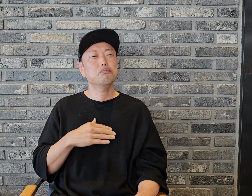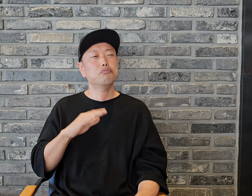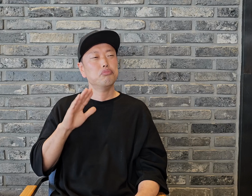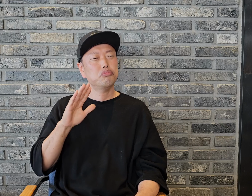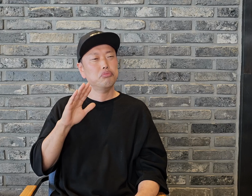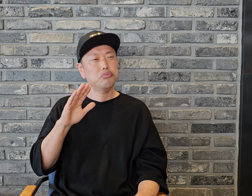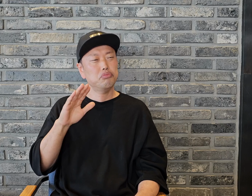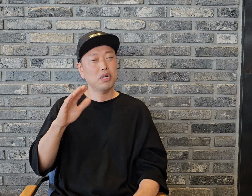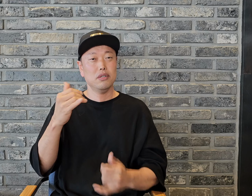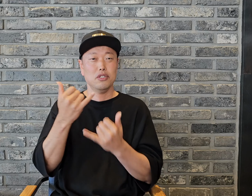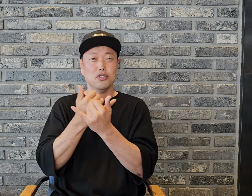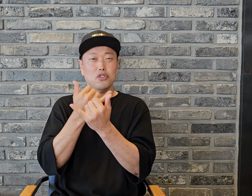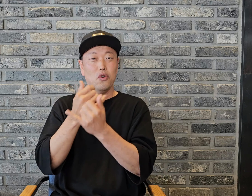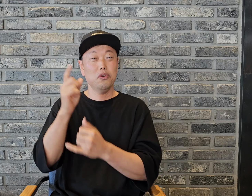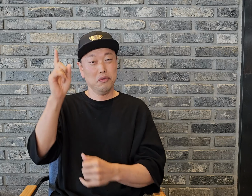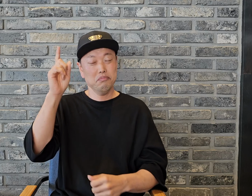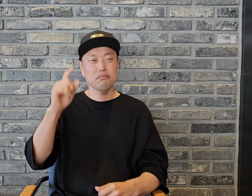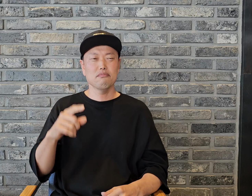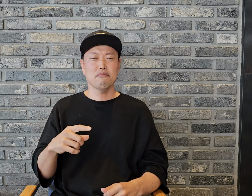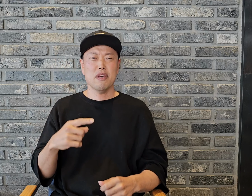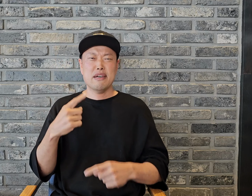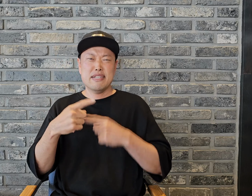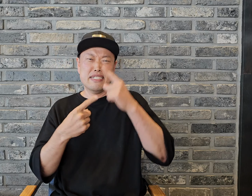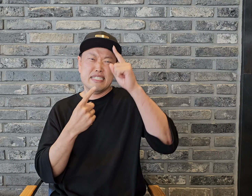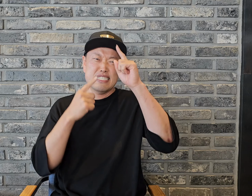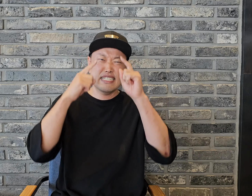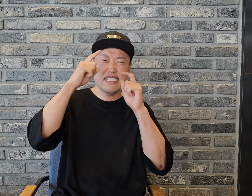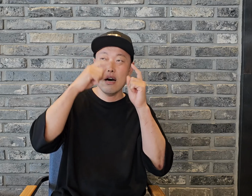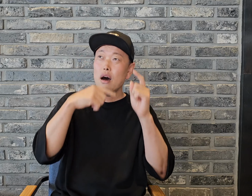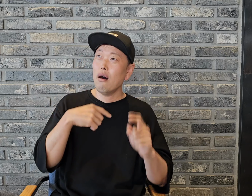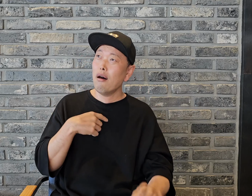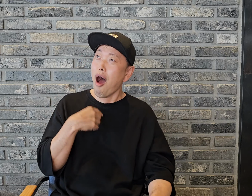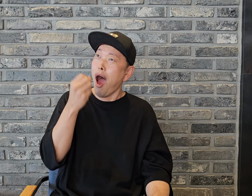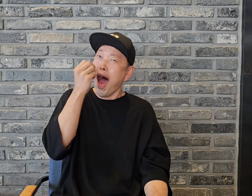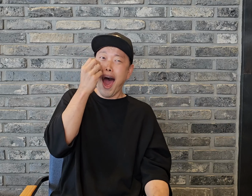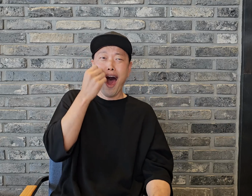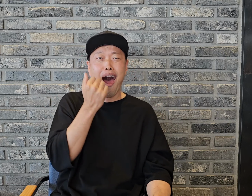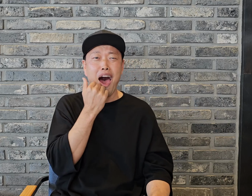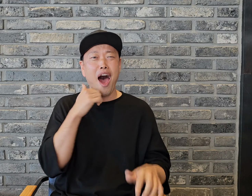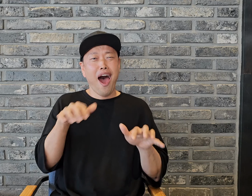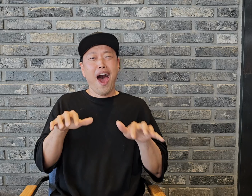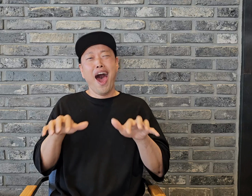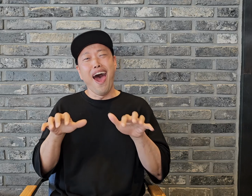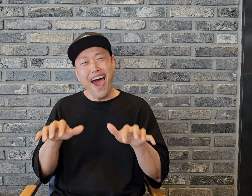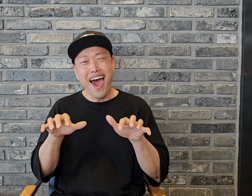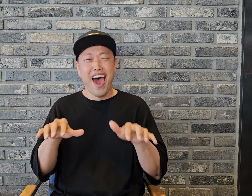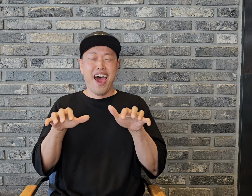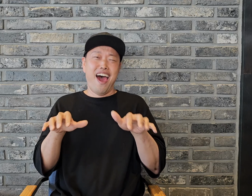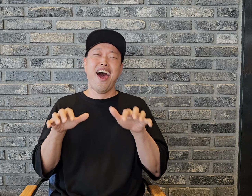als ich den Verwandten sprechen sah, war sein Gesichtsausdruck so lebhaft und so lustig, dass